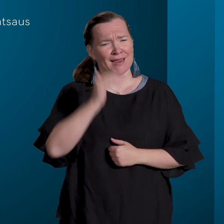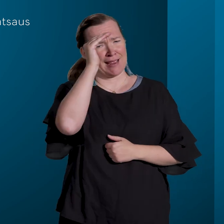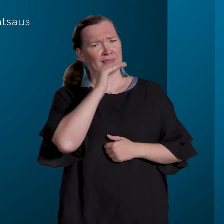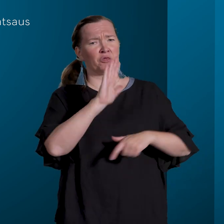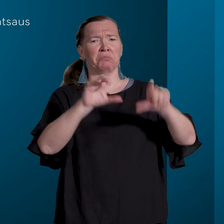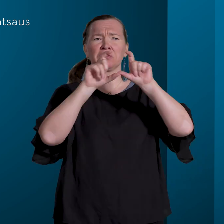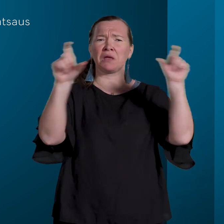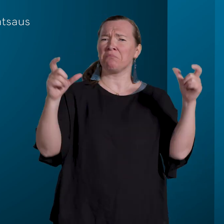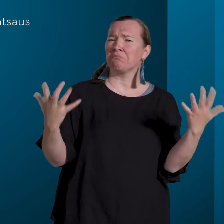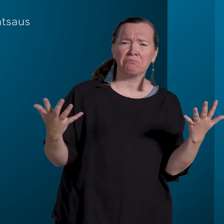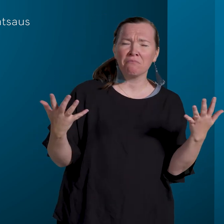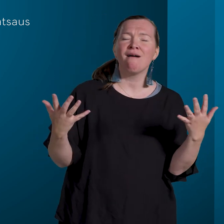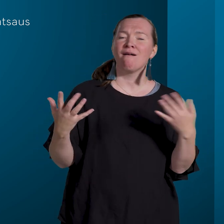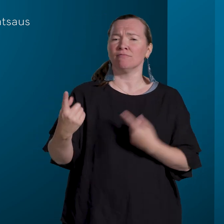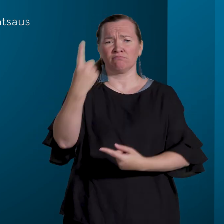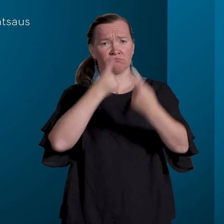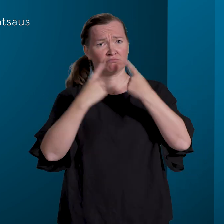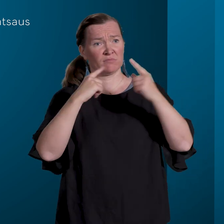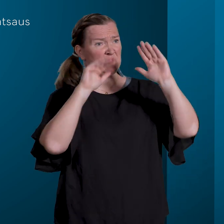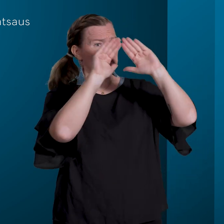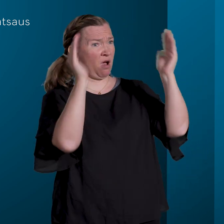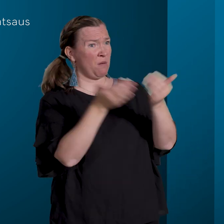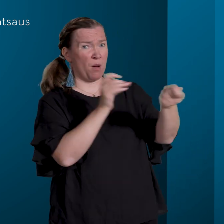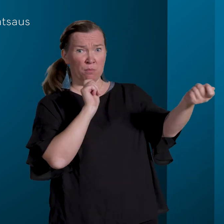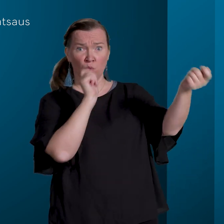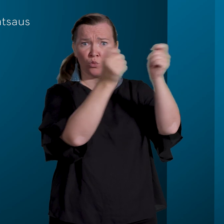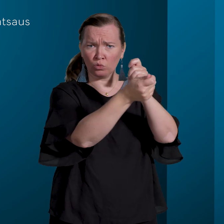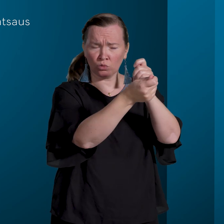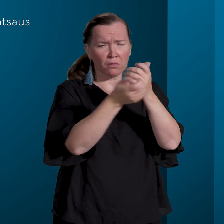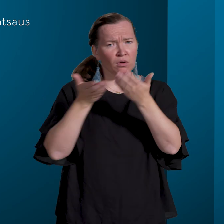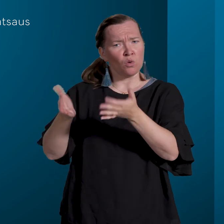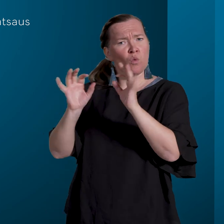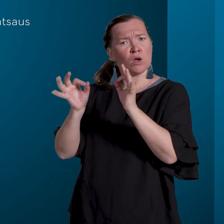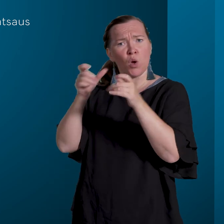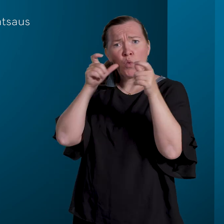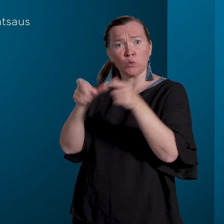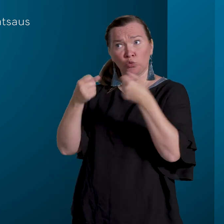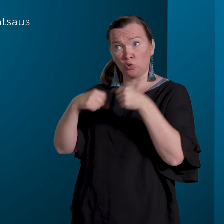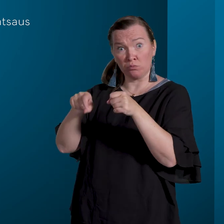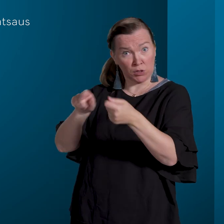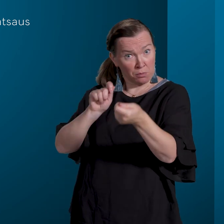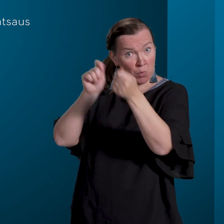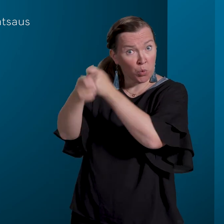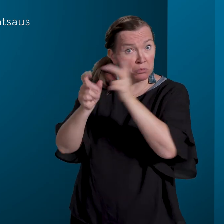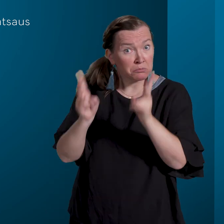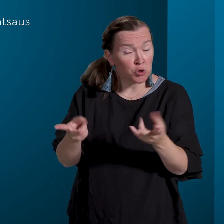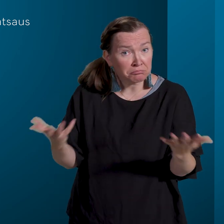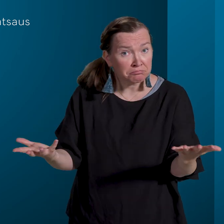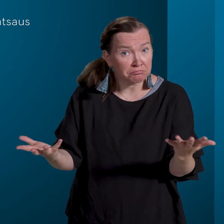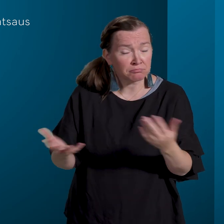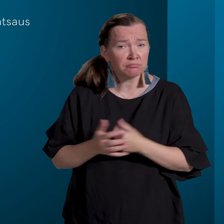Illan aikana keskustellaan siitä, muuttuuko yhdistystoiminta maailman mukana.